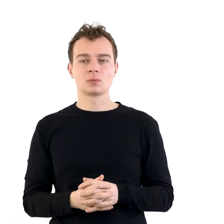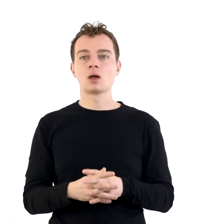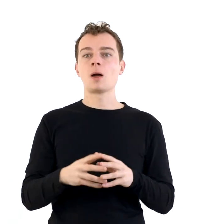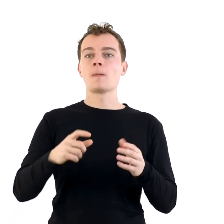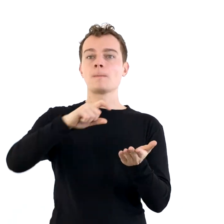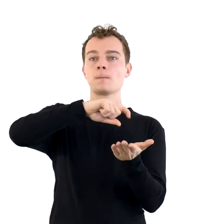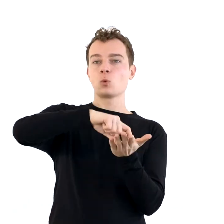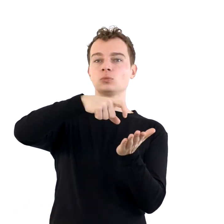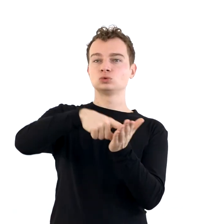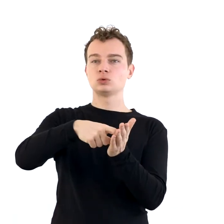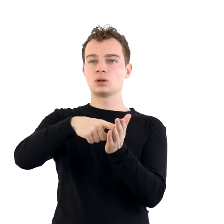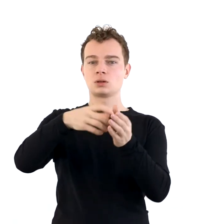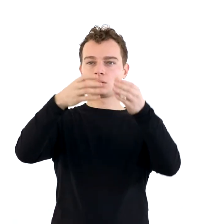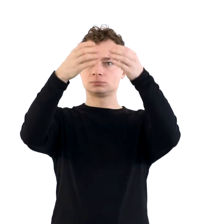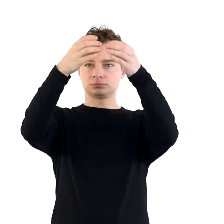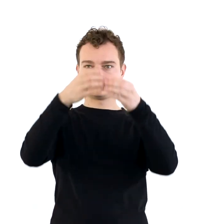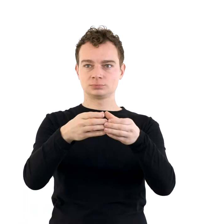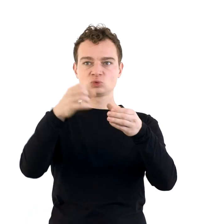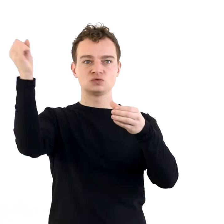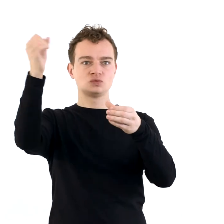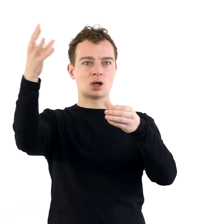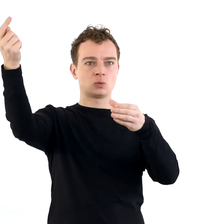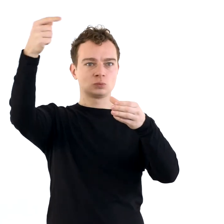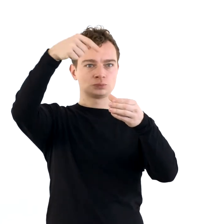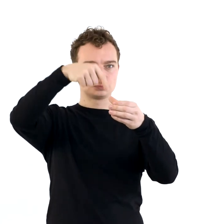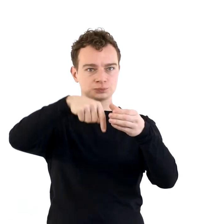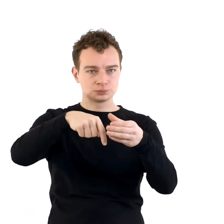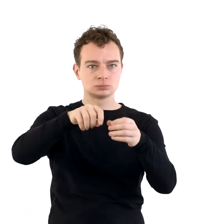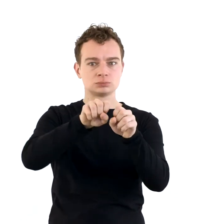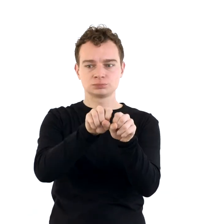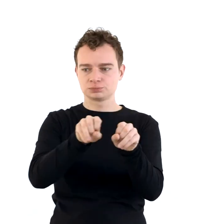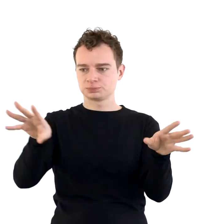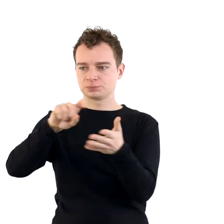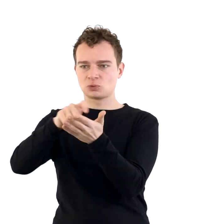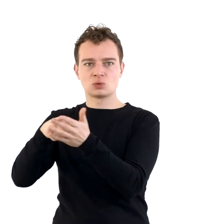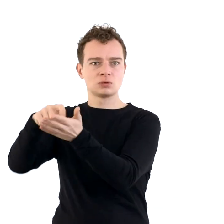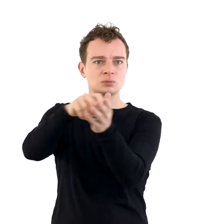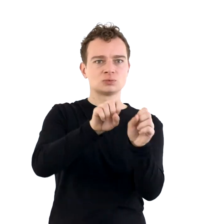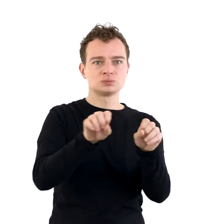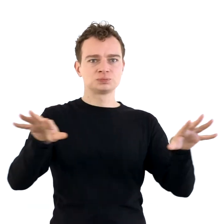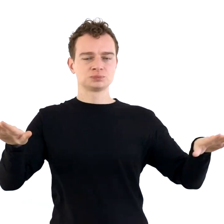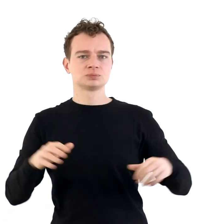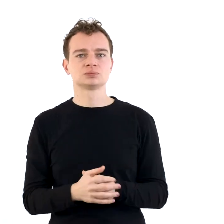Wnętrza oświetlały studnie świetlne.